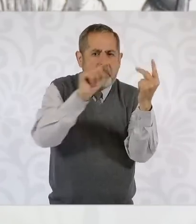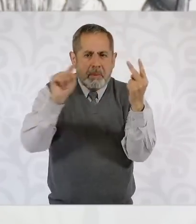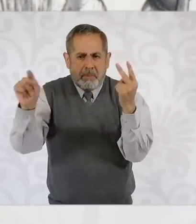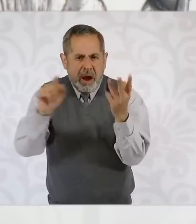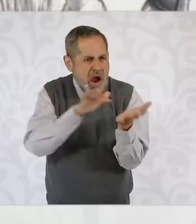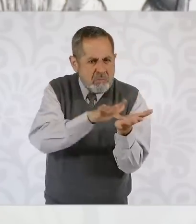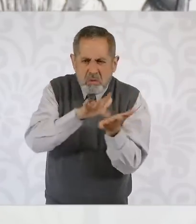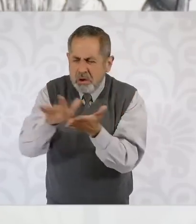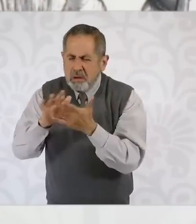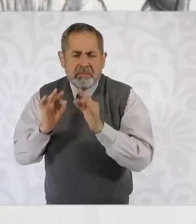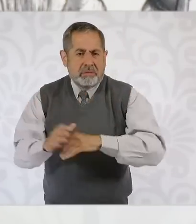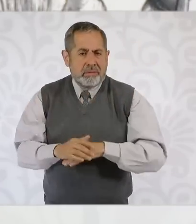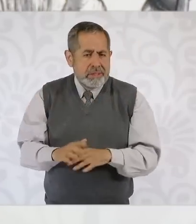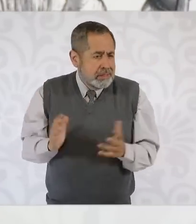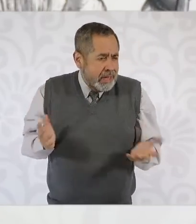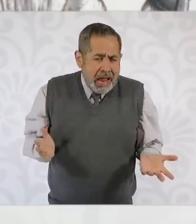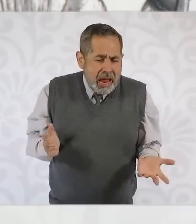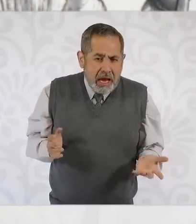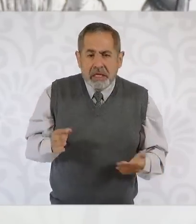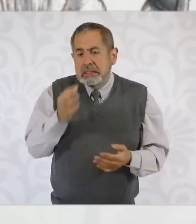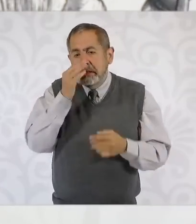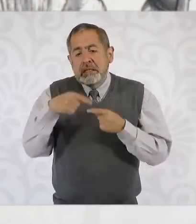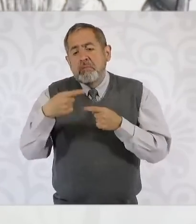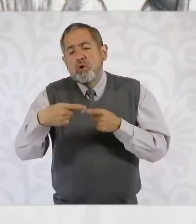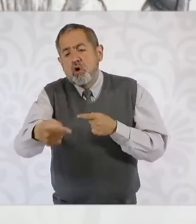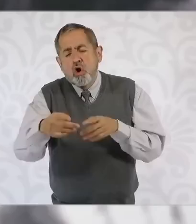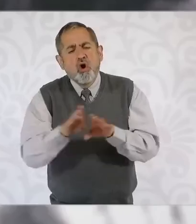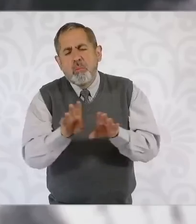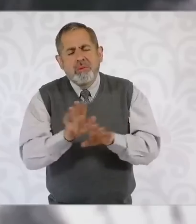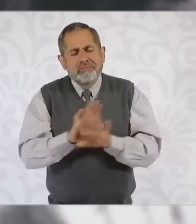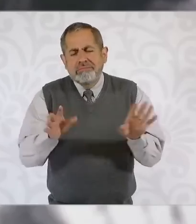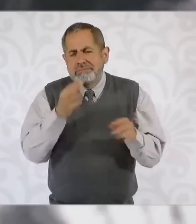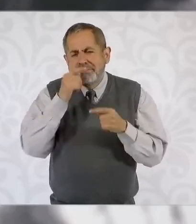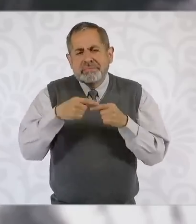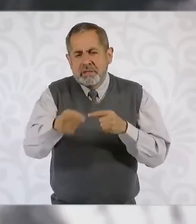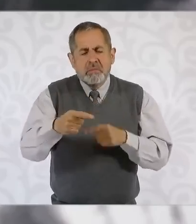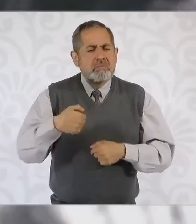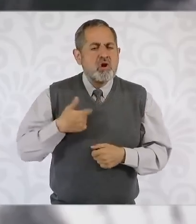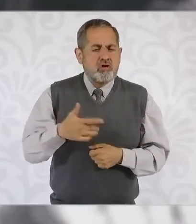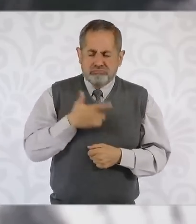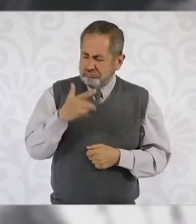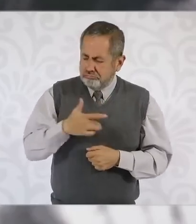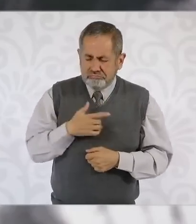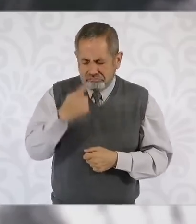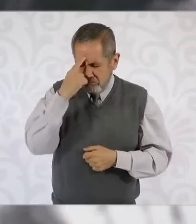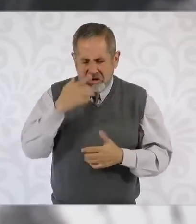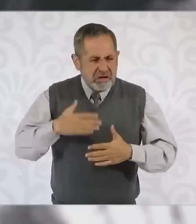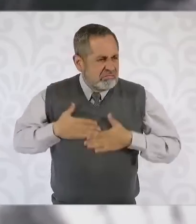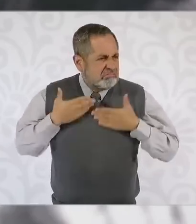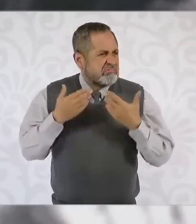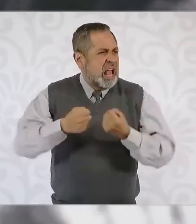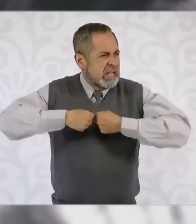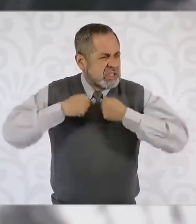el método pues estará por definirse pero yo eh tengo la confianza de que vamos a llegar a muchos